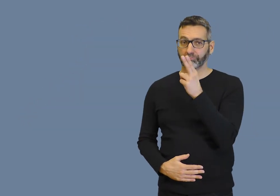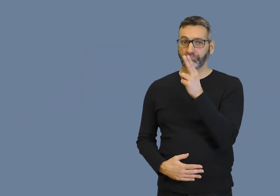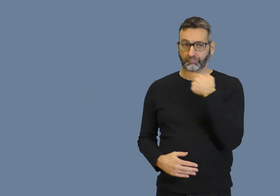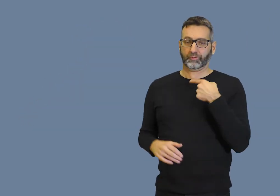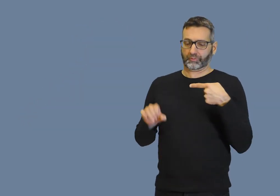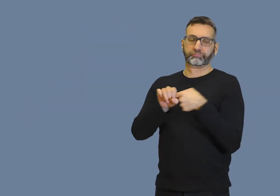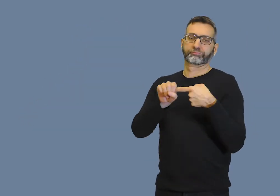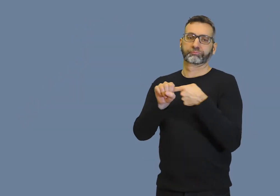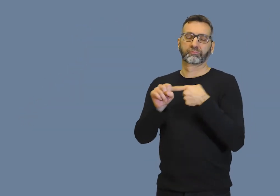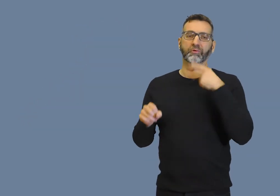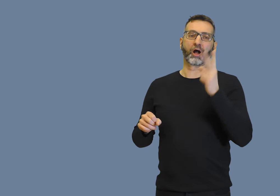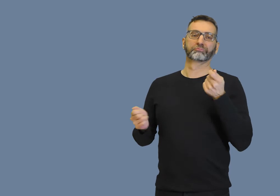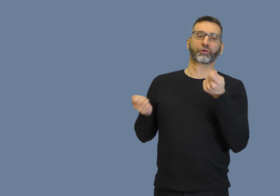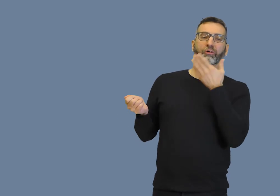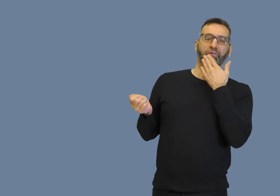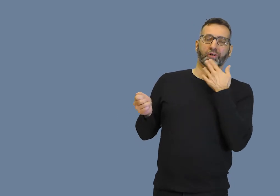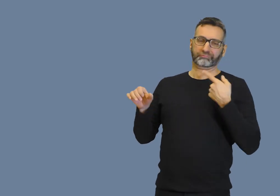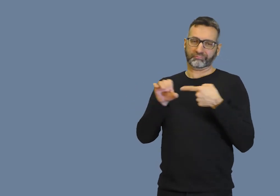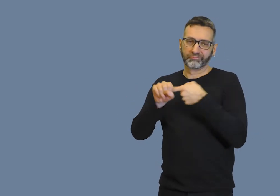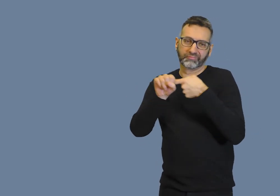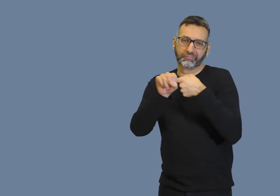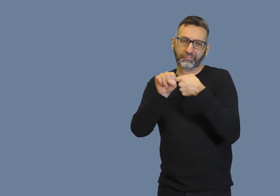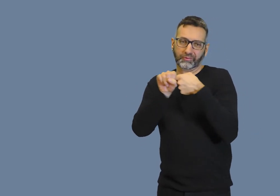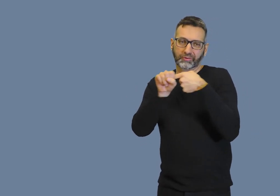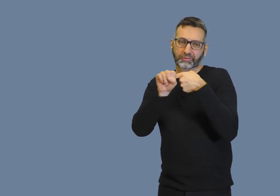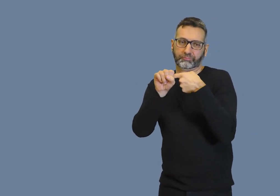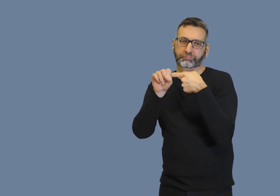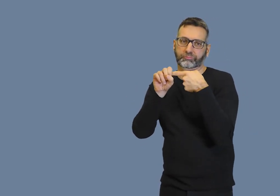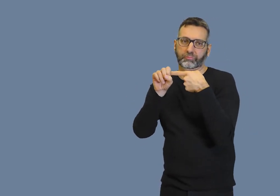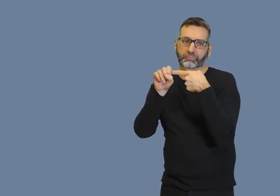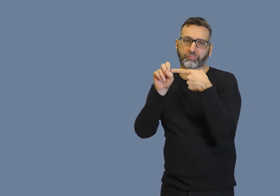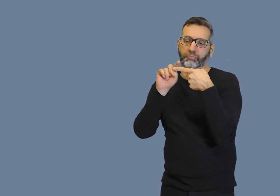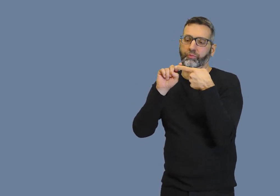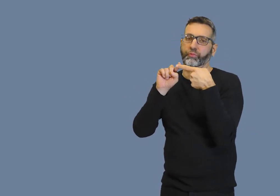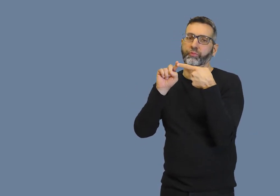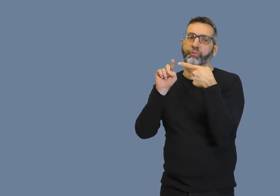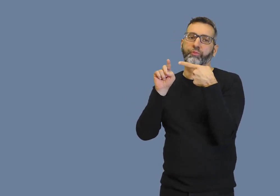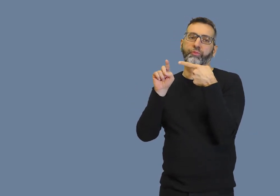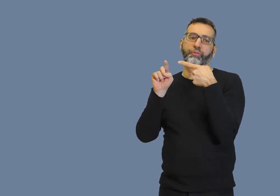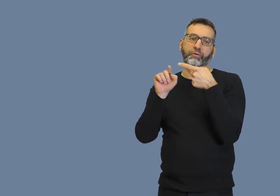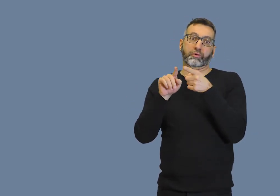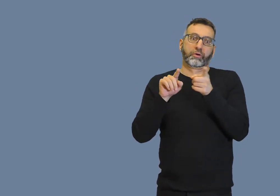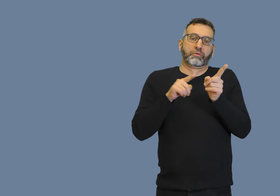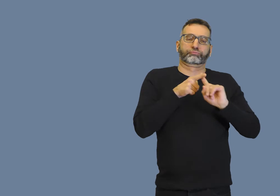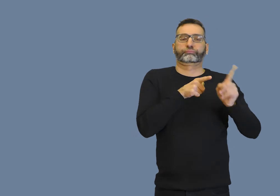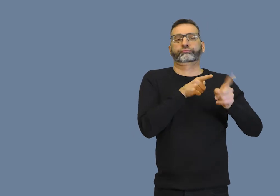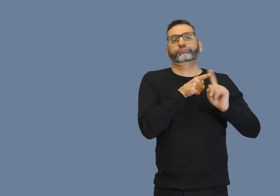Es ist schwierig seine Lust zu kontrollieren und den Penis vor dem Orgasmus rauszuziehen.